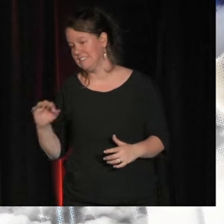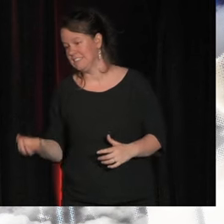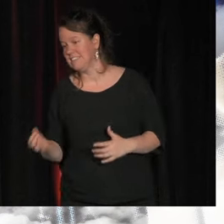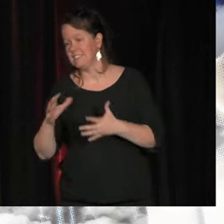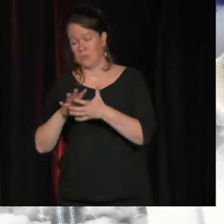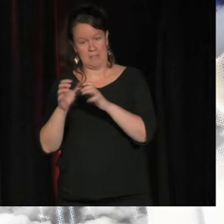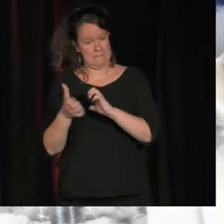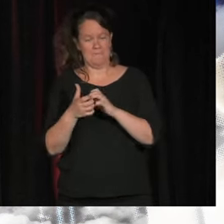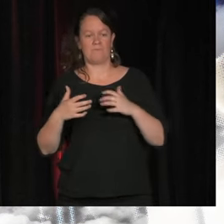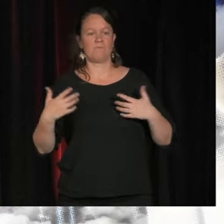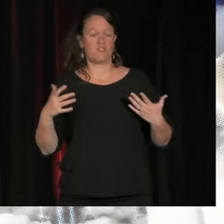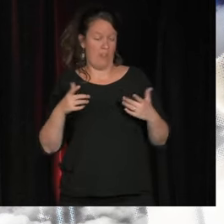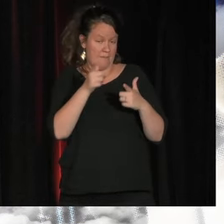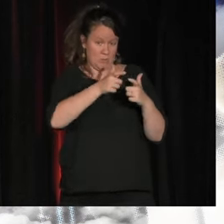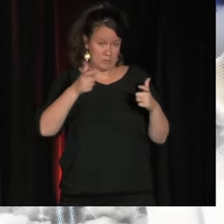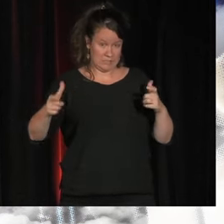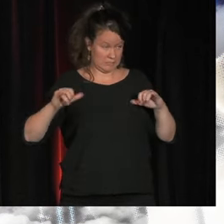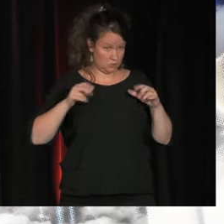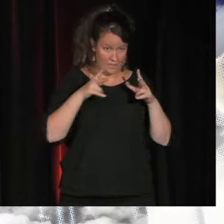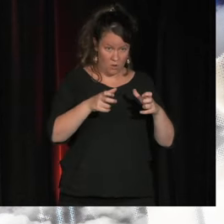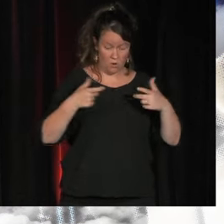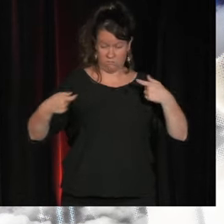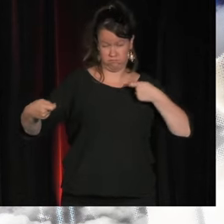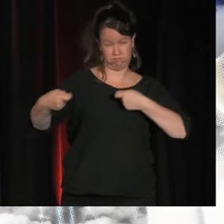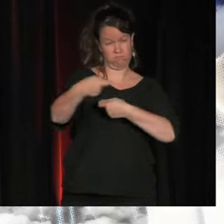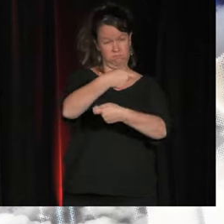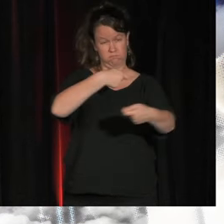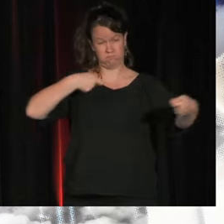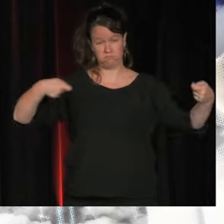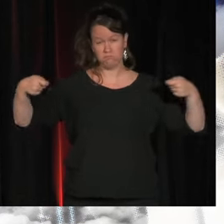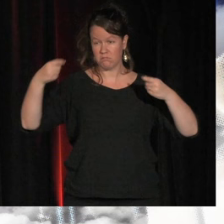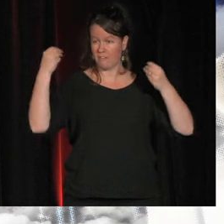Déjà, l'industrie, le jeu vidéo c'est un produit de masse donc voter